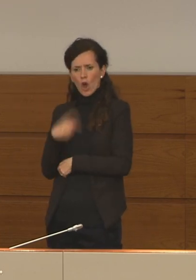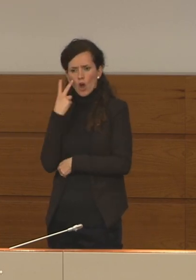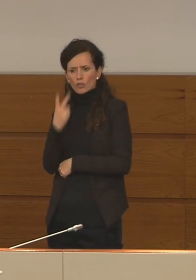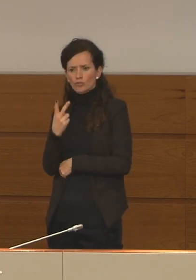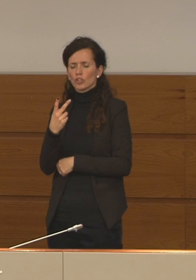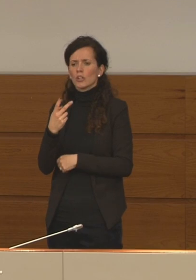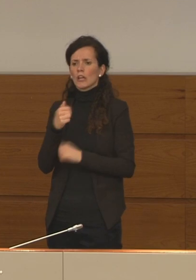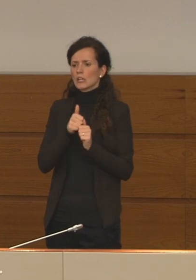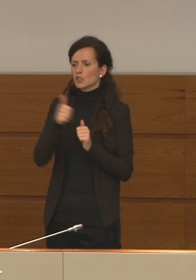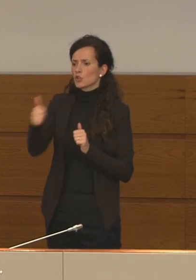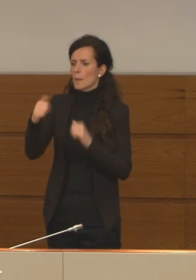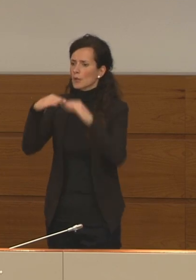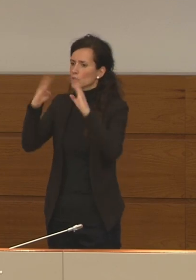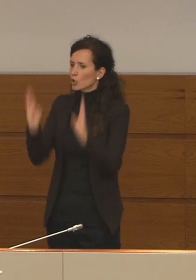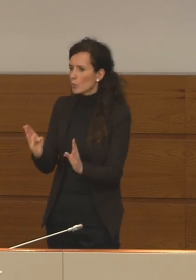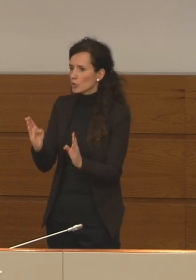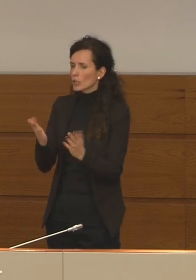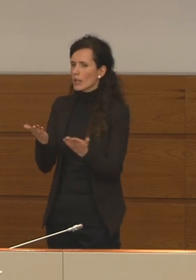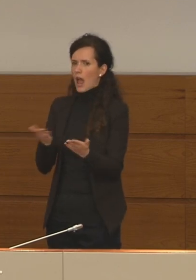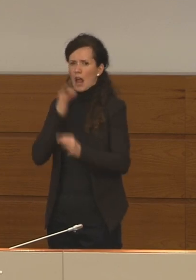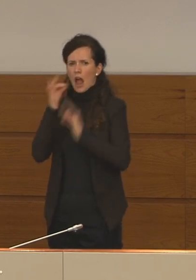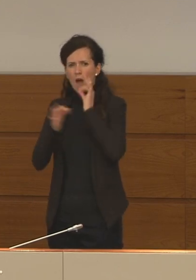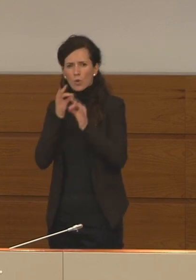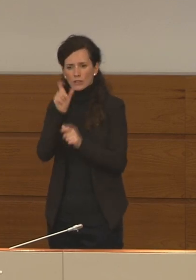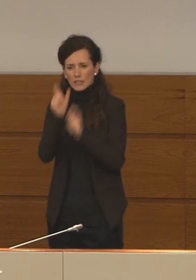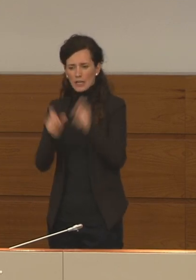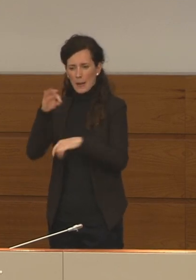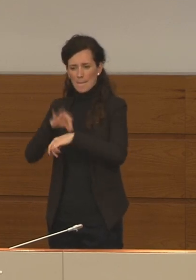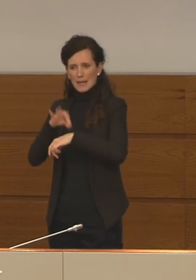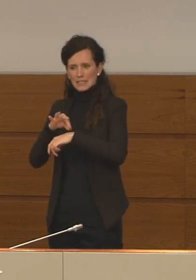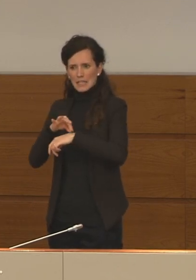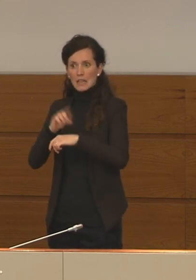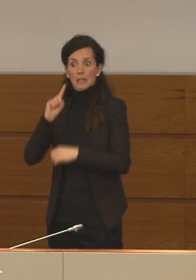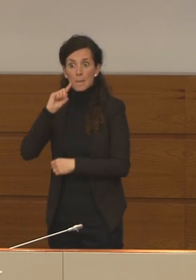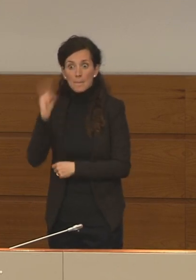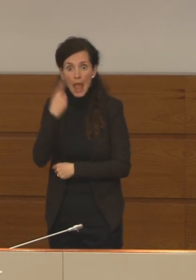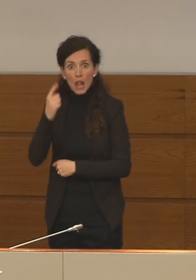C'è stato un cambio? Volevo capire un po' questo dato, grazie.